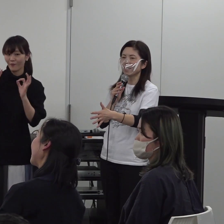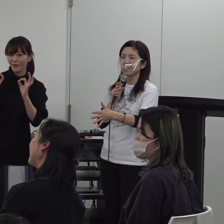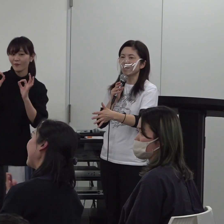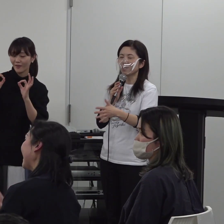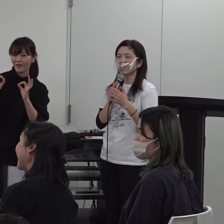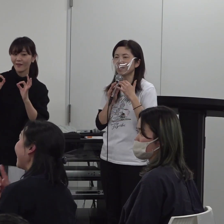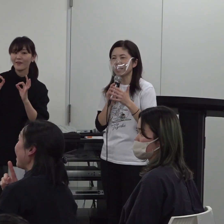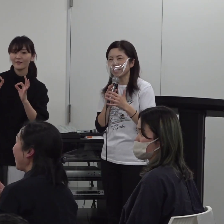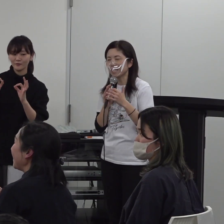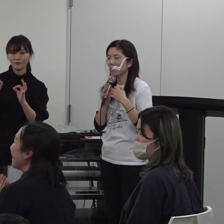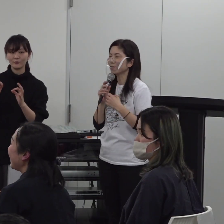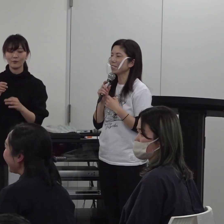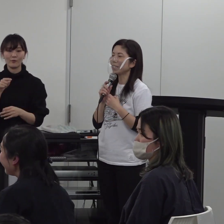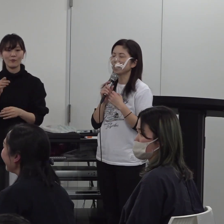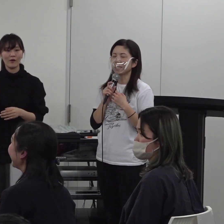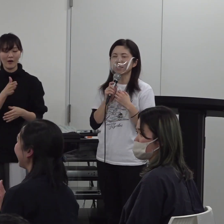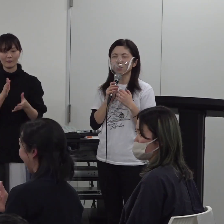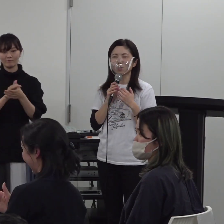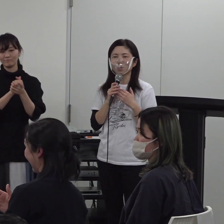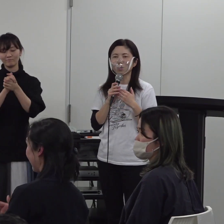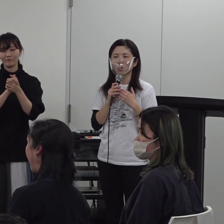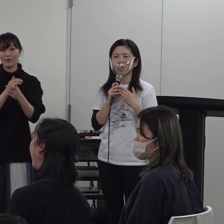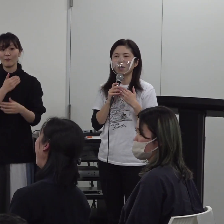もうそこから仲良くなられたりすることの方が多いので